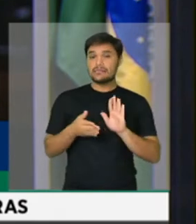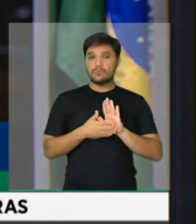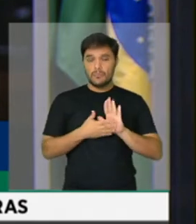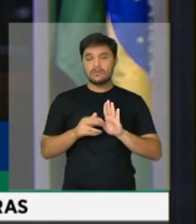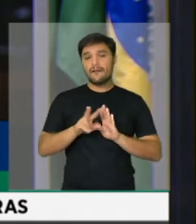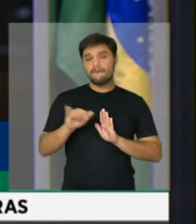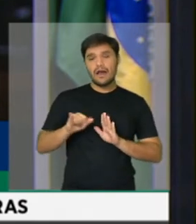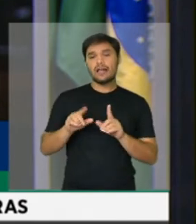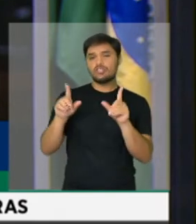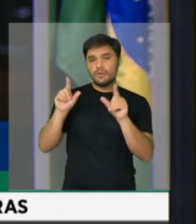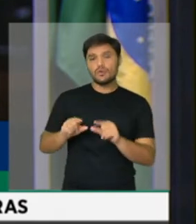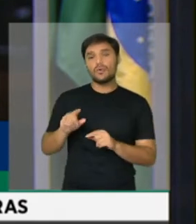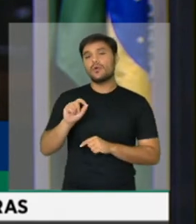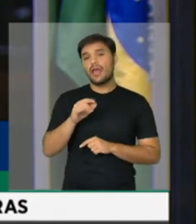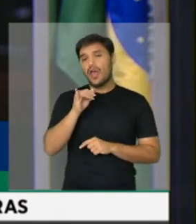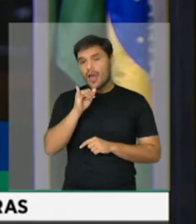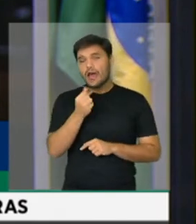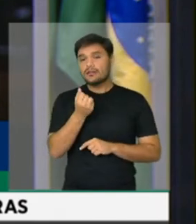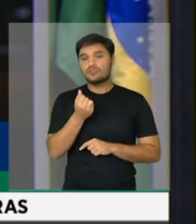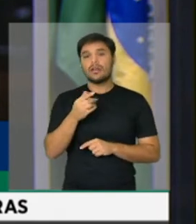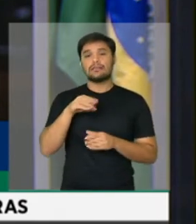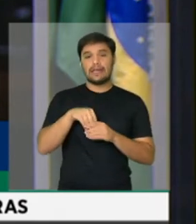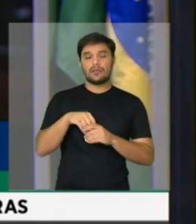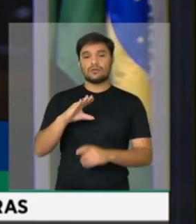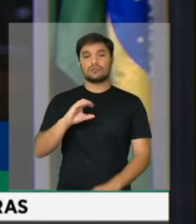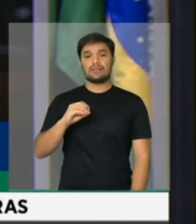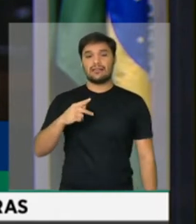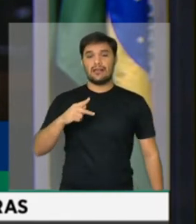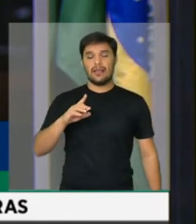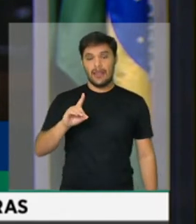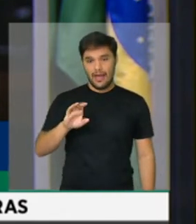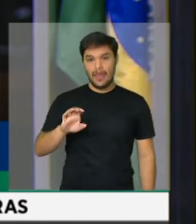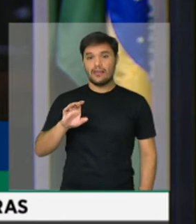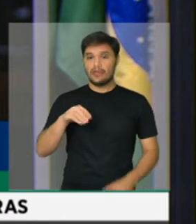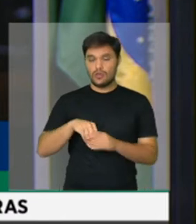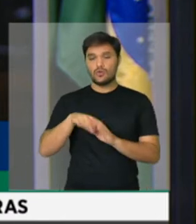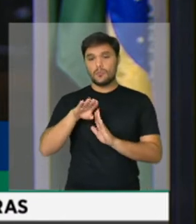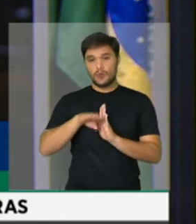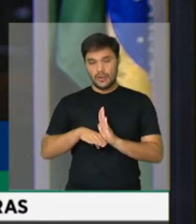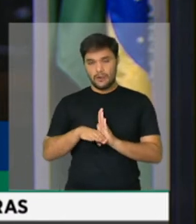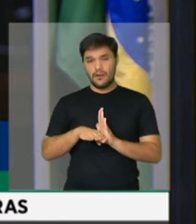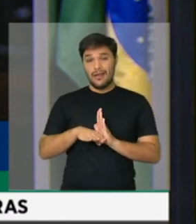CONSUMIDOR AMPLO, COMO REAJUSTE CONTRATUAL E DOHS FUTUROS REAJUSTES OS PREÇOS GASTOS PELOS CONTRATOS. COMO REFERÊNCIA PRATICADOS NO